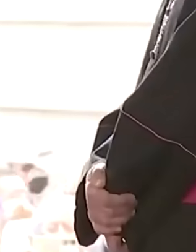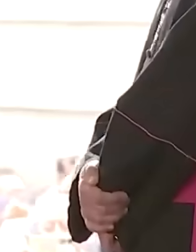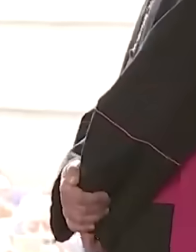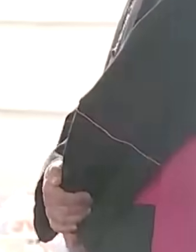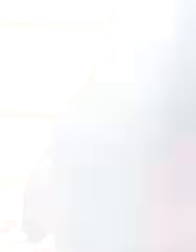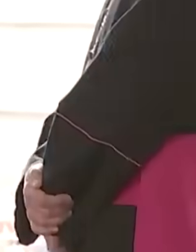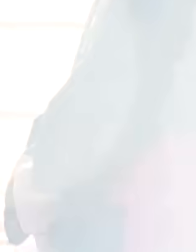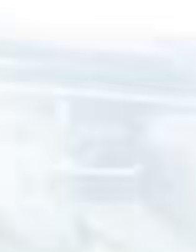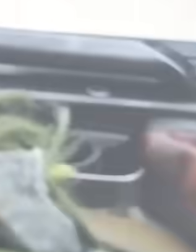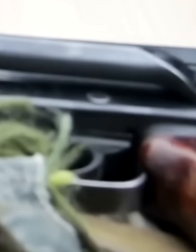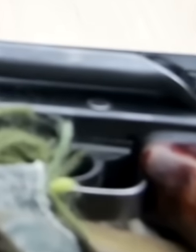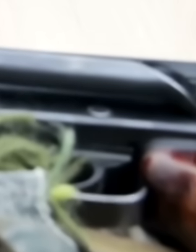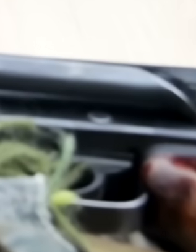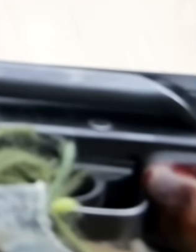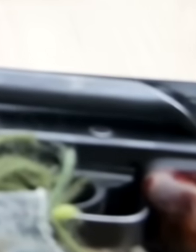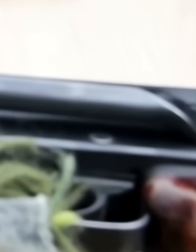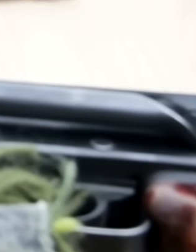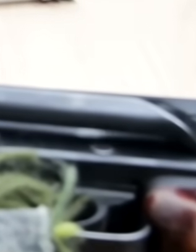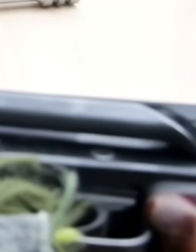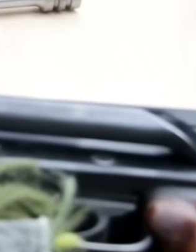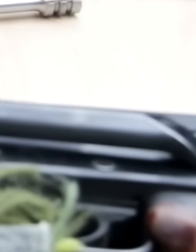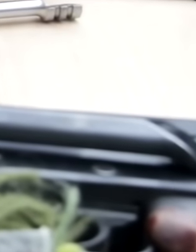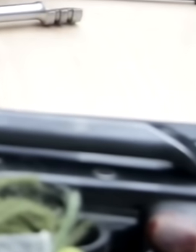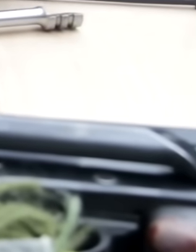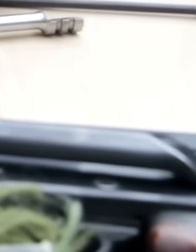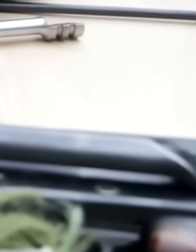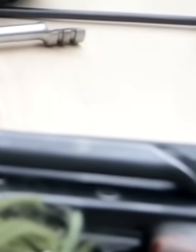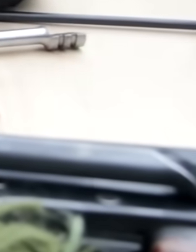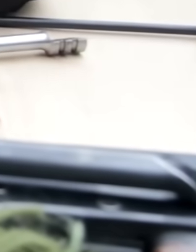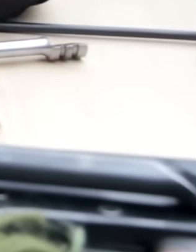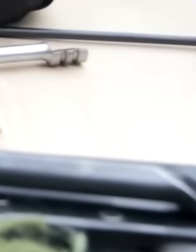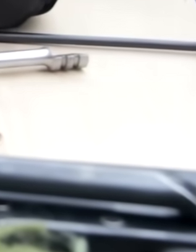el día internacional de la destrucción de armas de fuego, en donde reafirmó el compromiso de